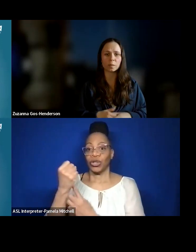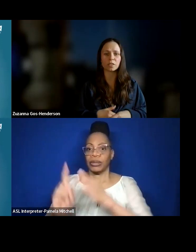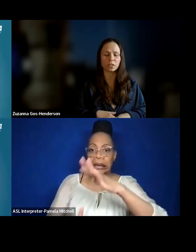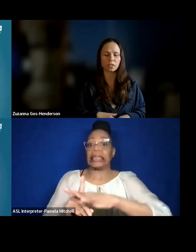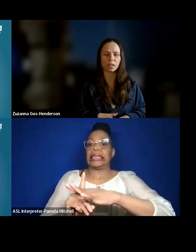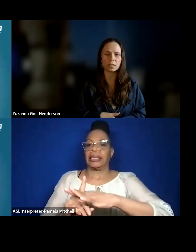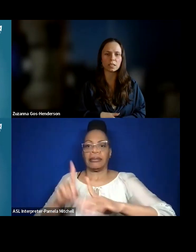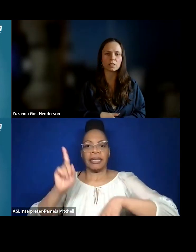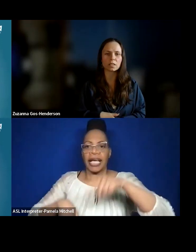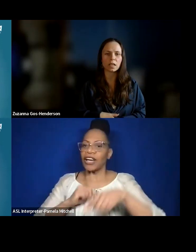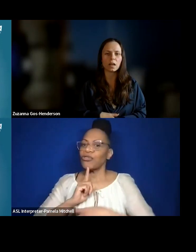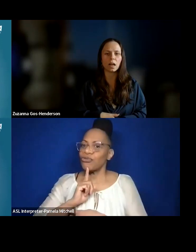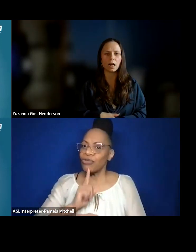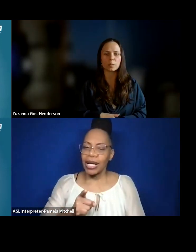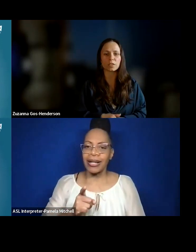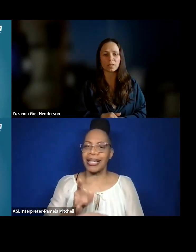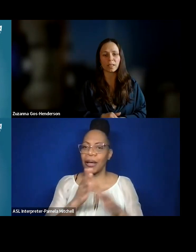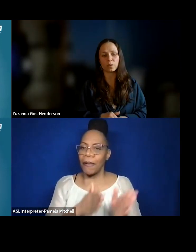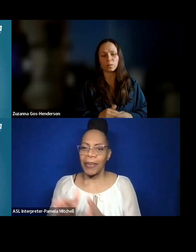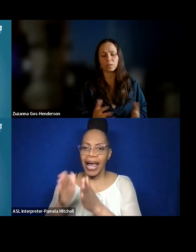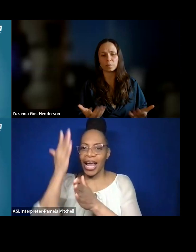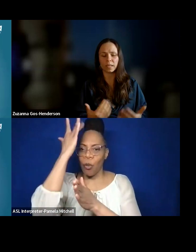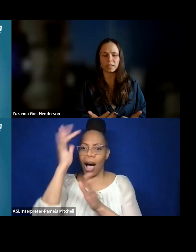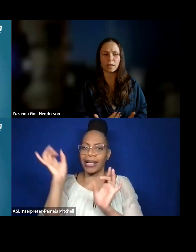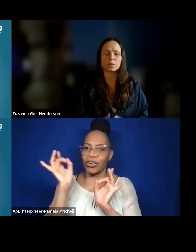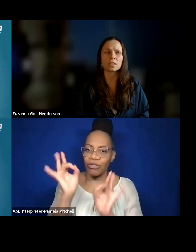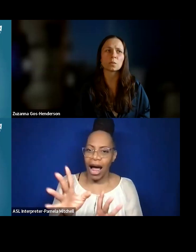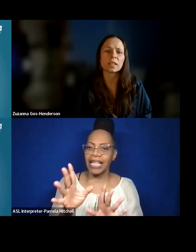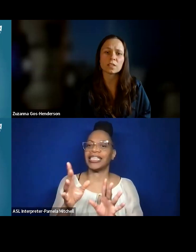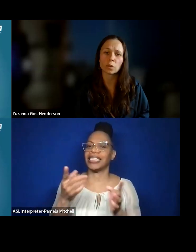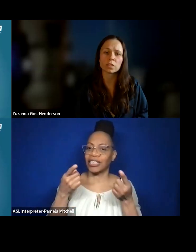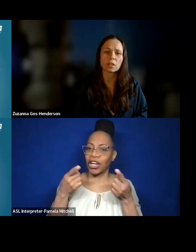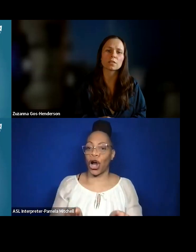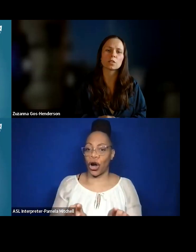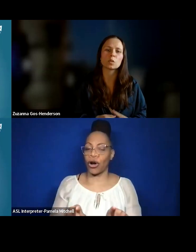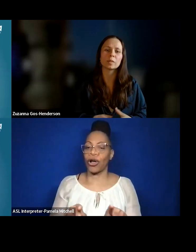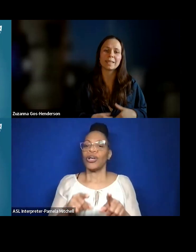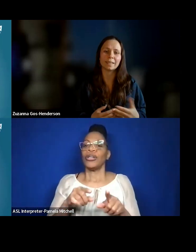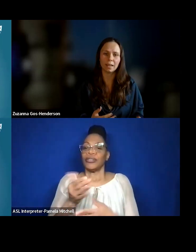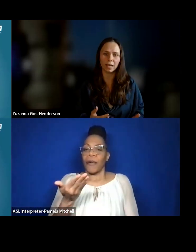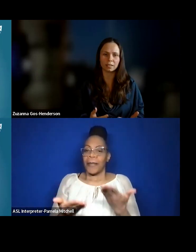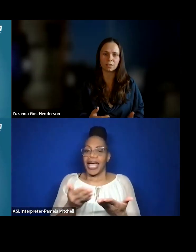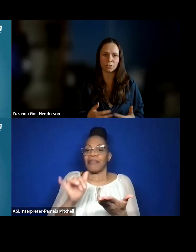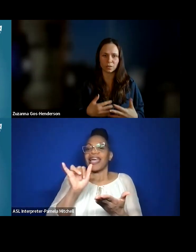como diferentes crisis. Por eso es importante también planificar con anticipación.